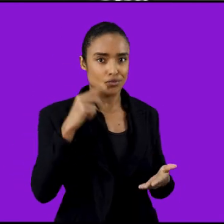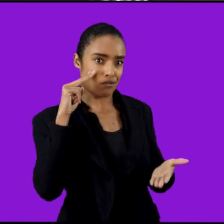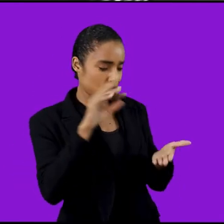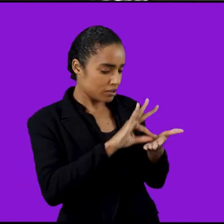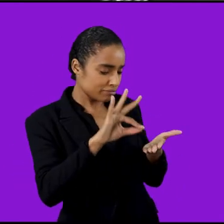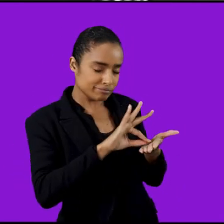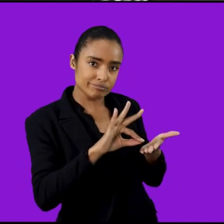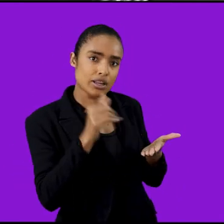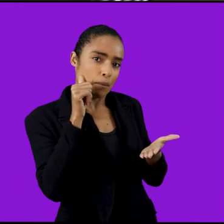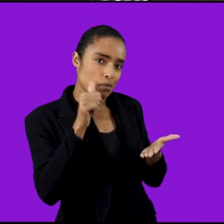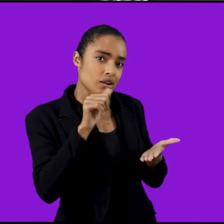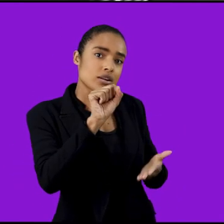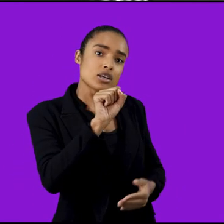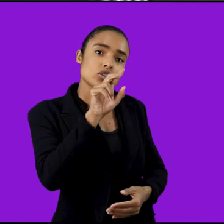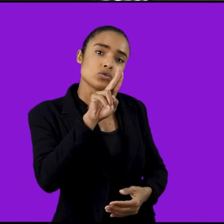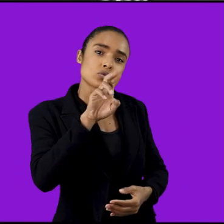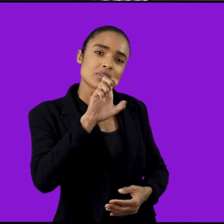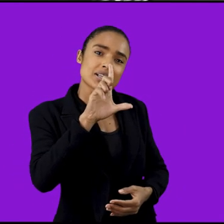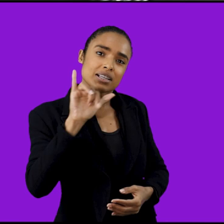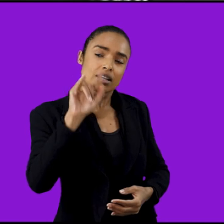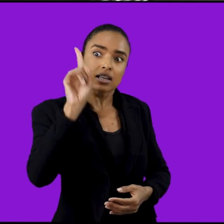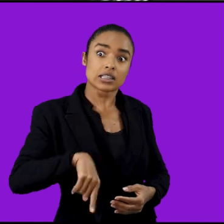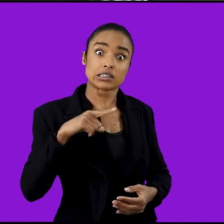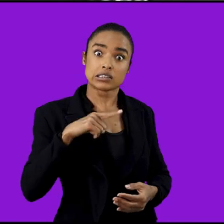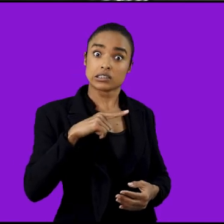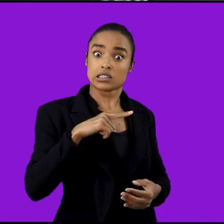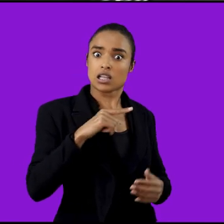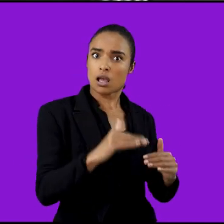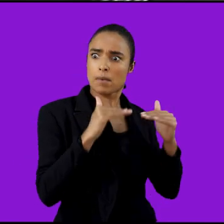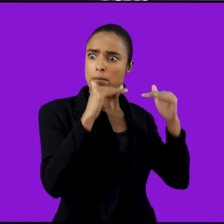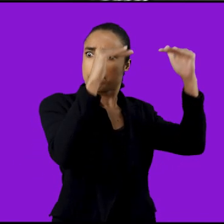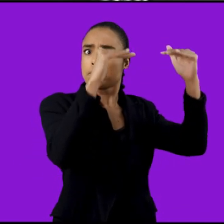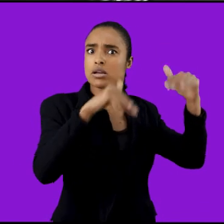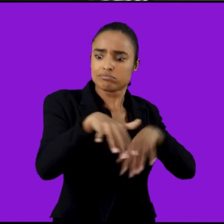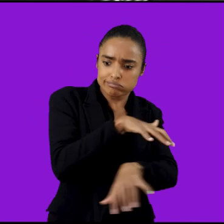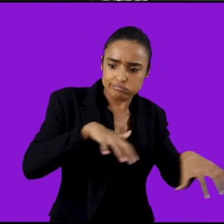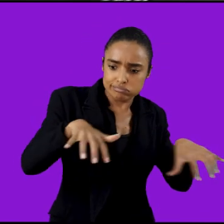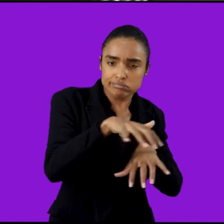“Que à medida que a população negra acende, mais o racismo aparece”. E quando a gente